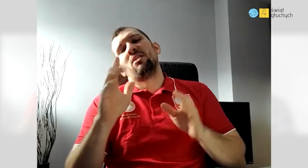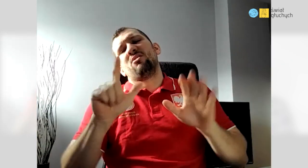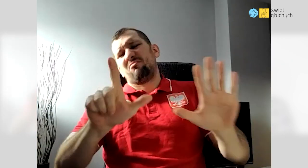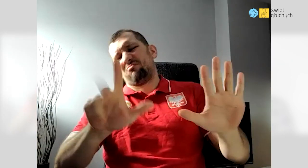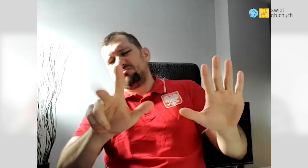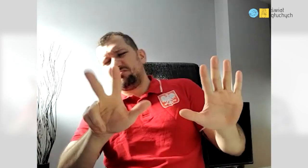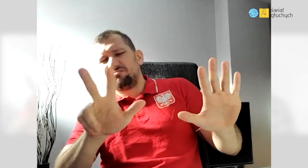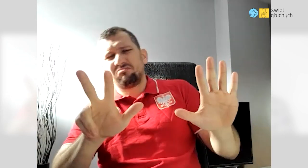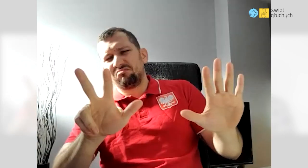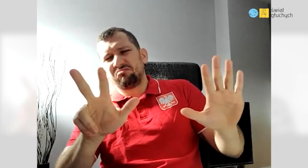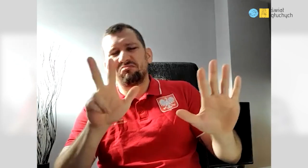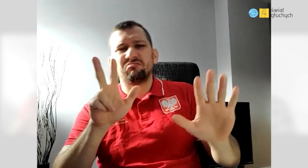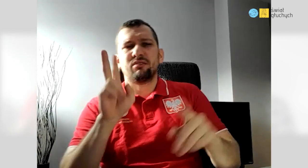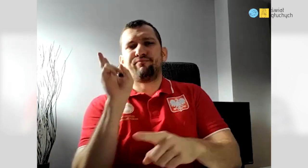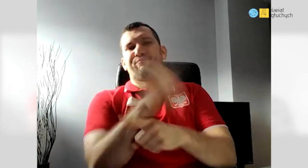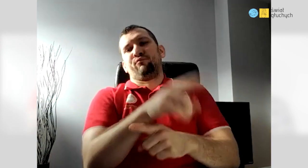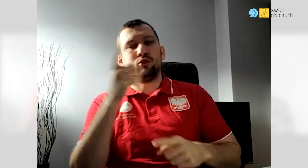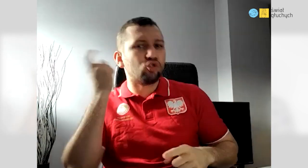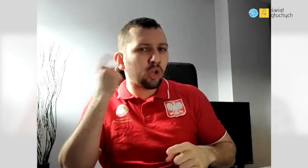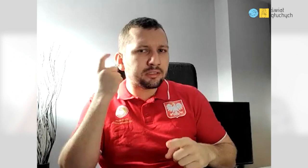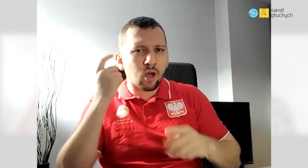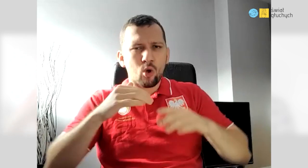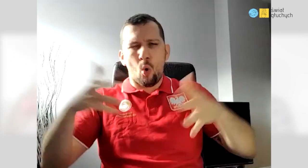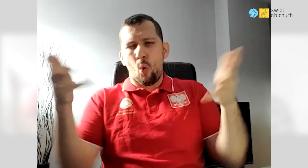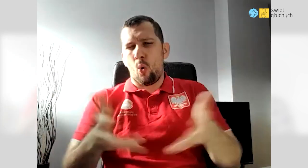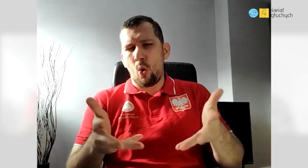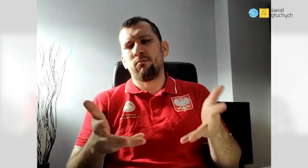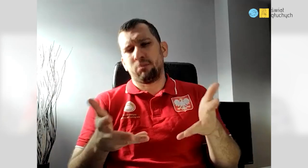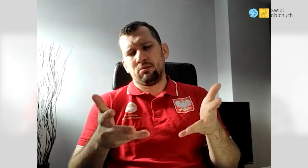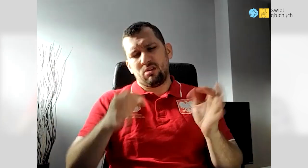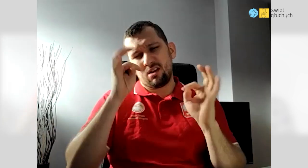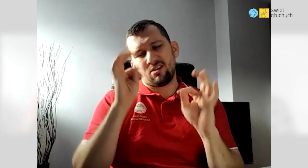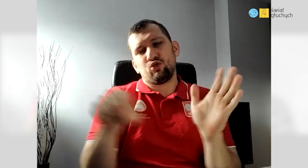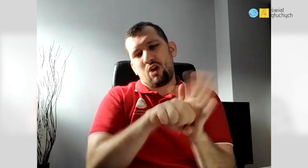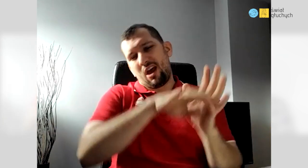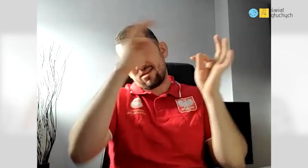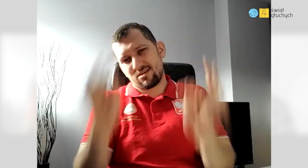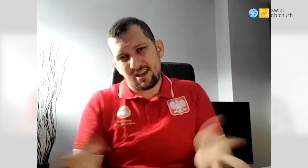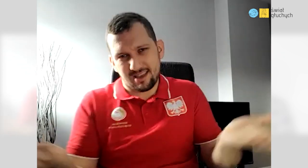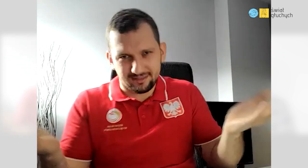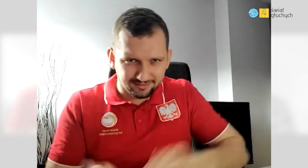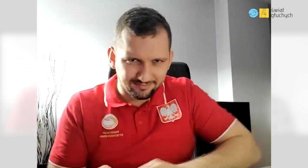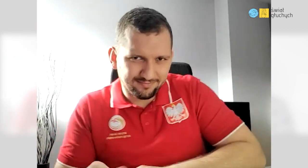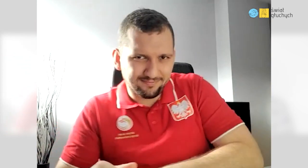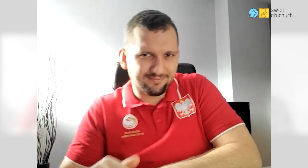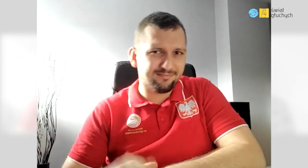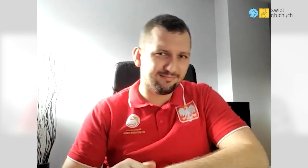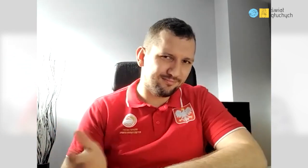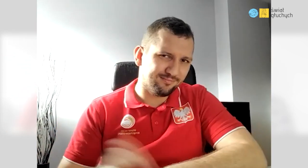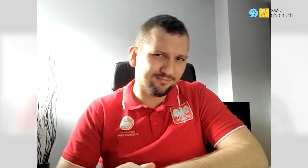Kiedy umiałem pływać, zapisali mnie następnie do klubu pływackiego słyszących, gdzie chodzę do dziś.